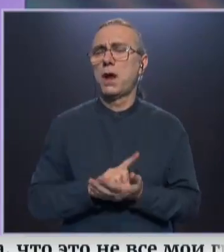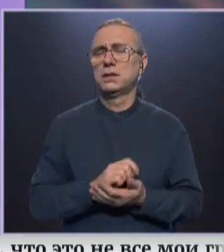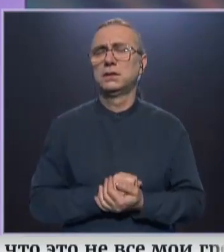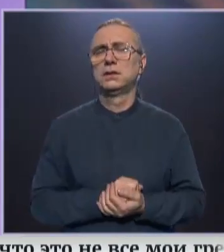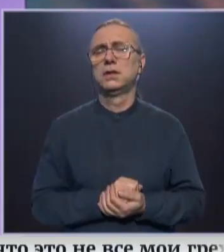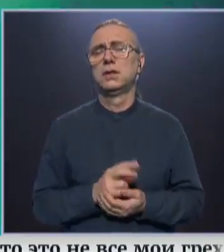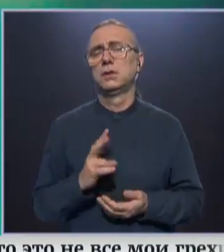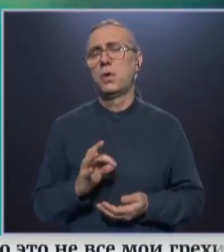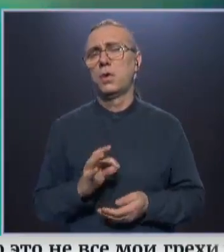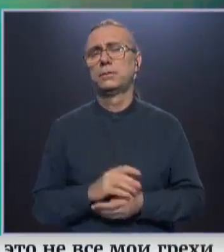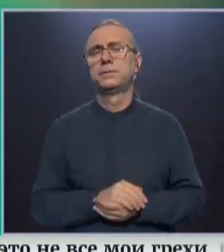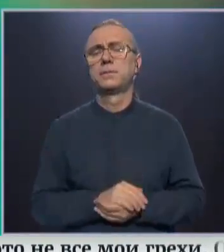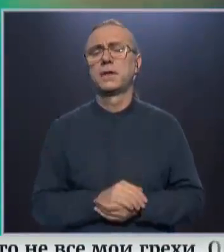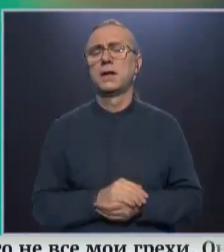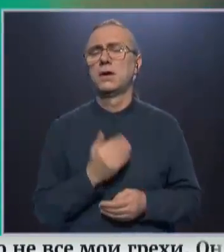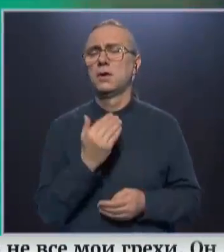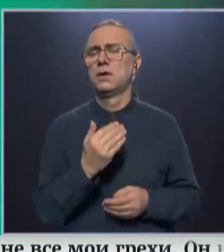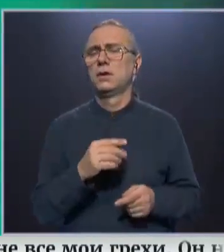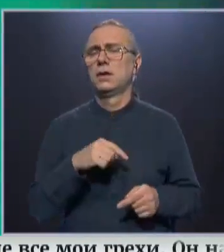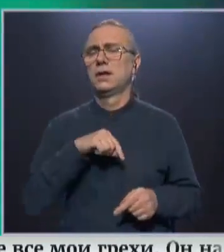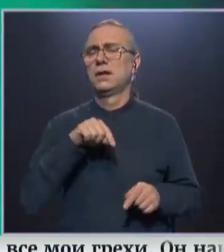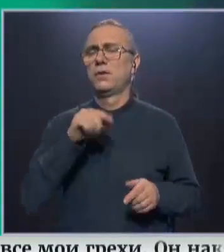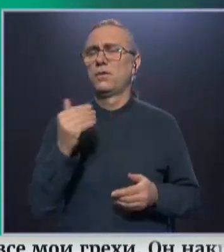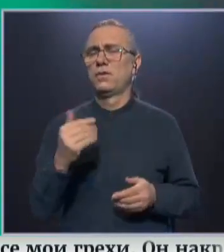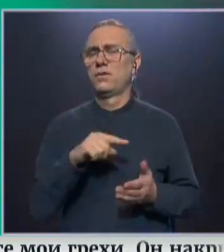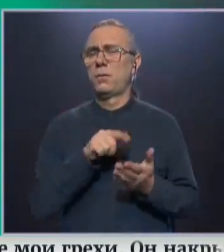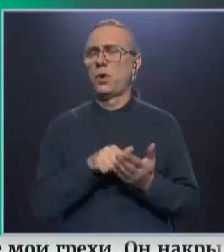звучит такая холодность ледяная сердечная которая